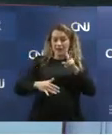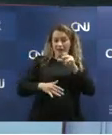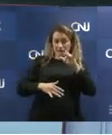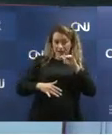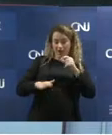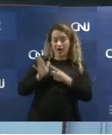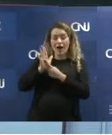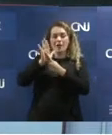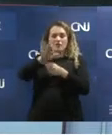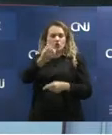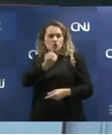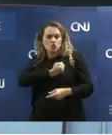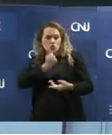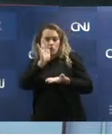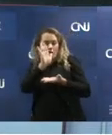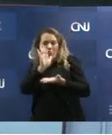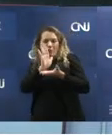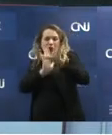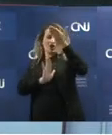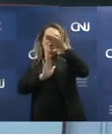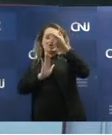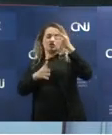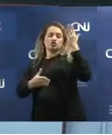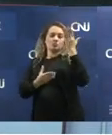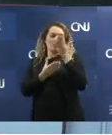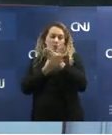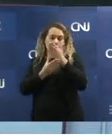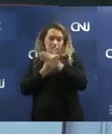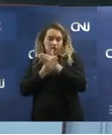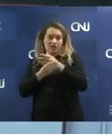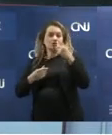de processos em razão da fusão de duas varas.